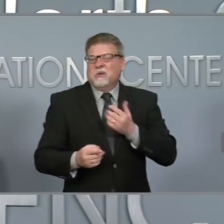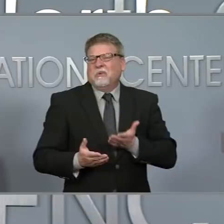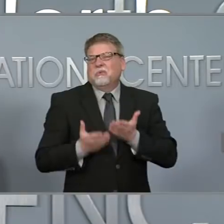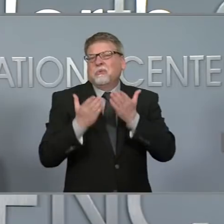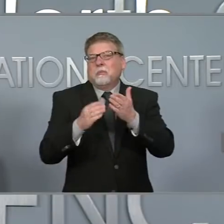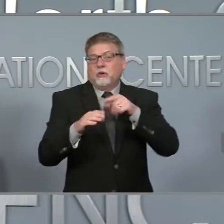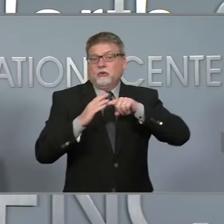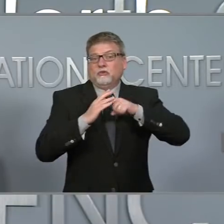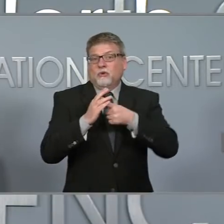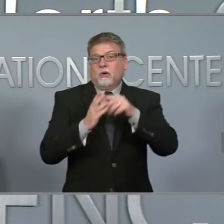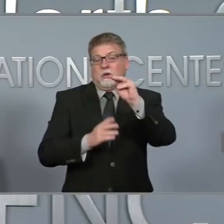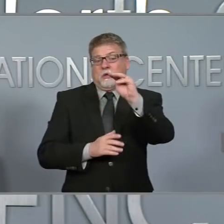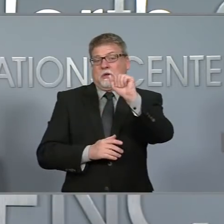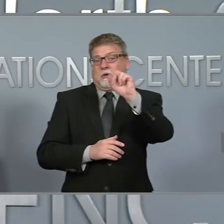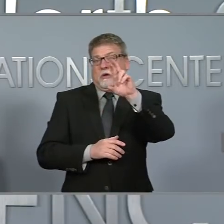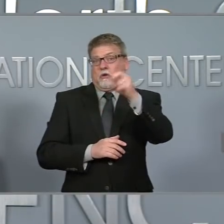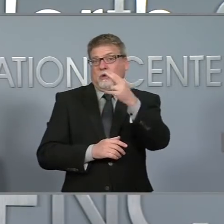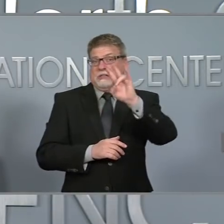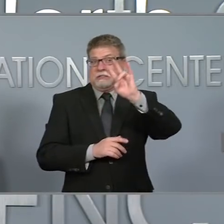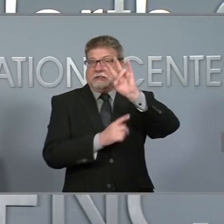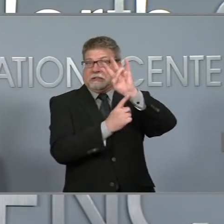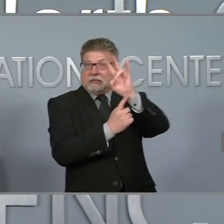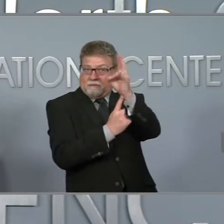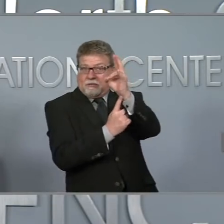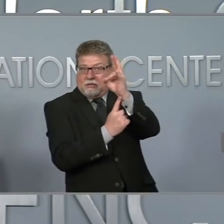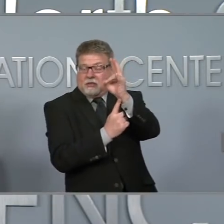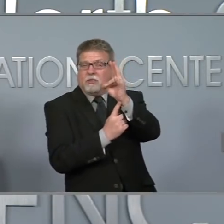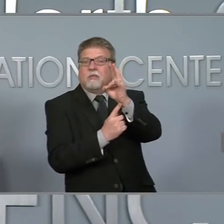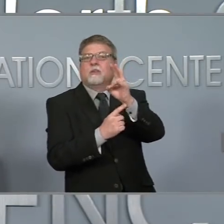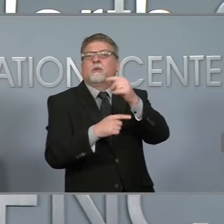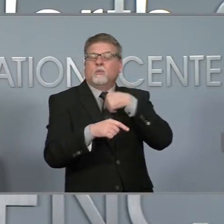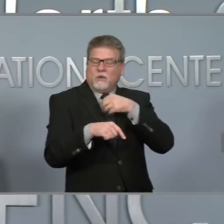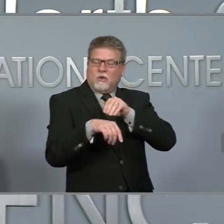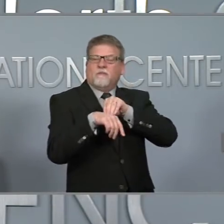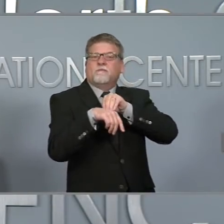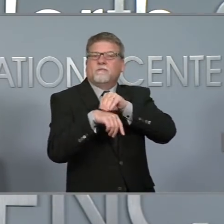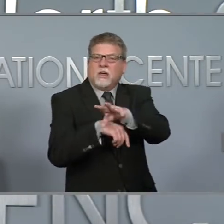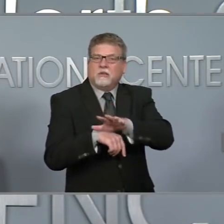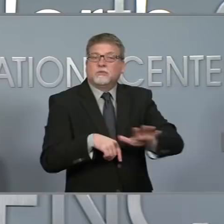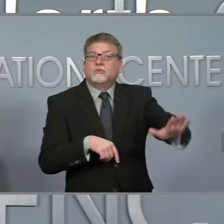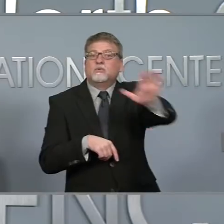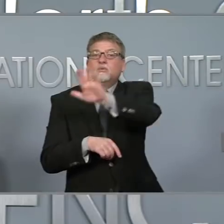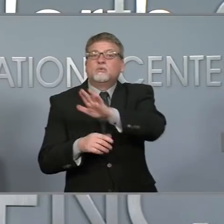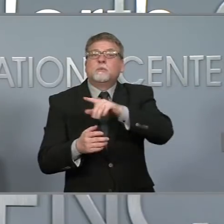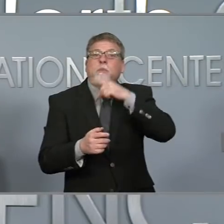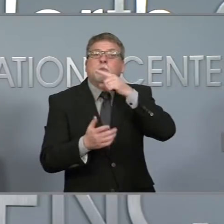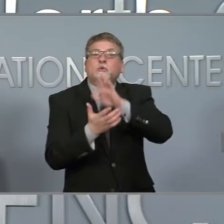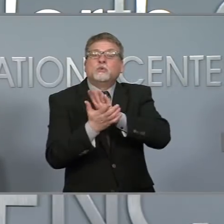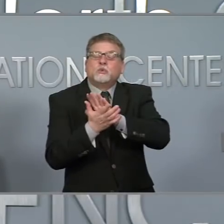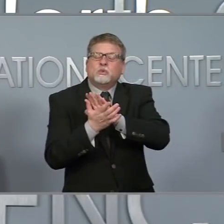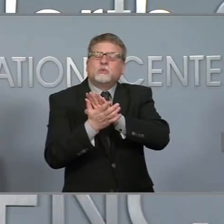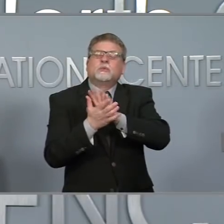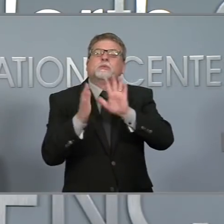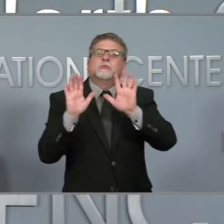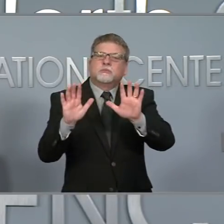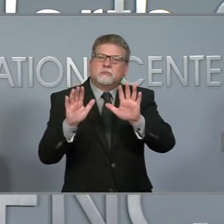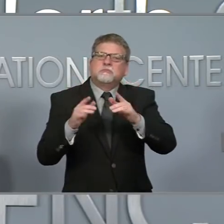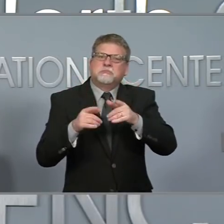mejorando las escuelas y los